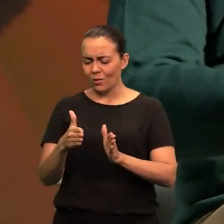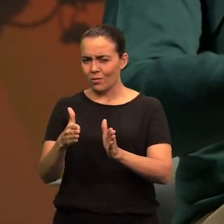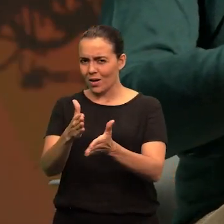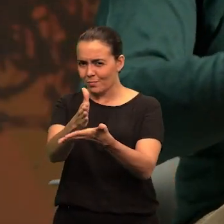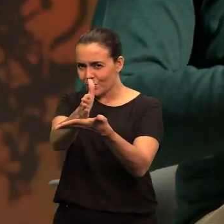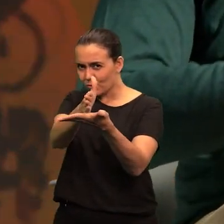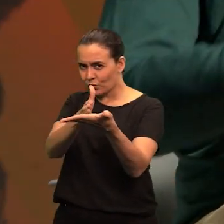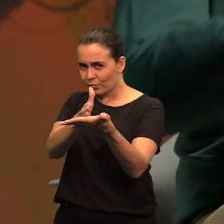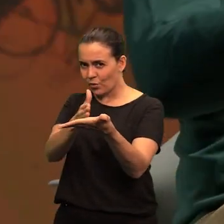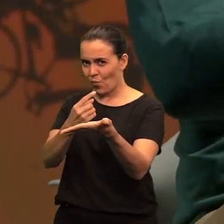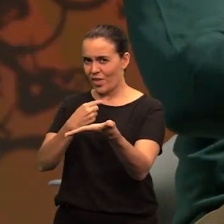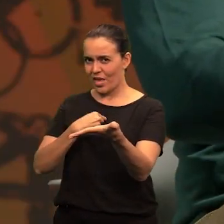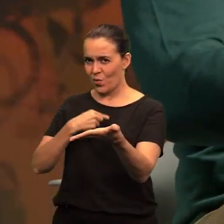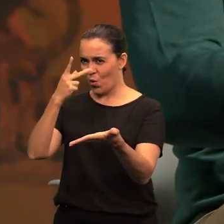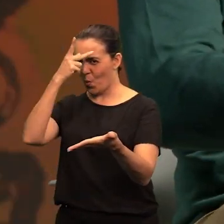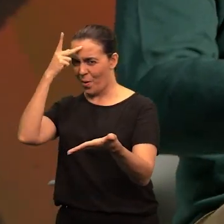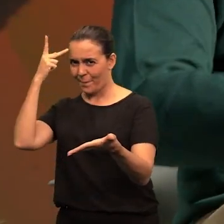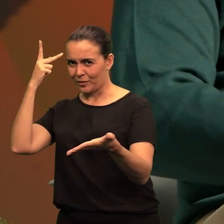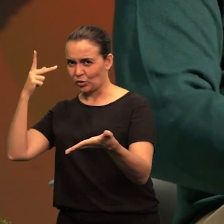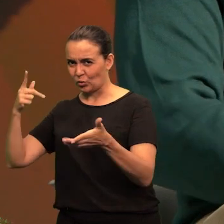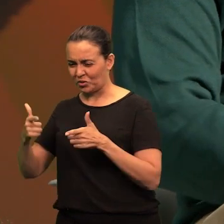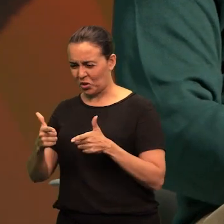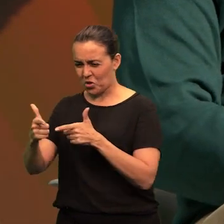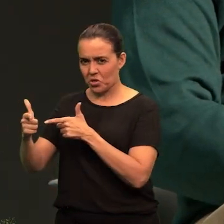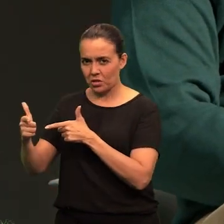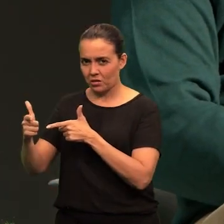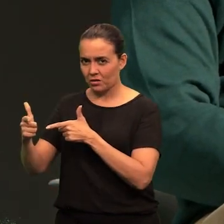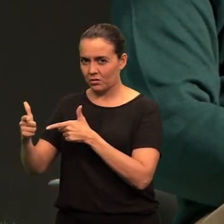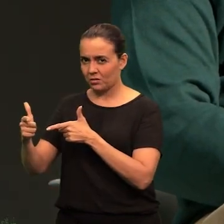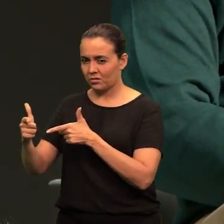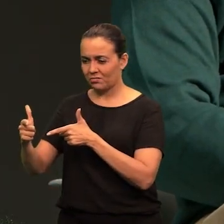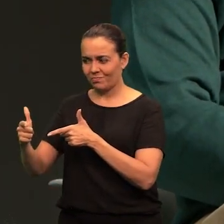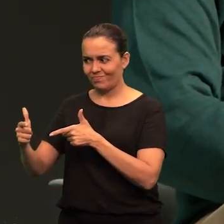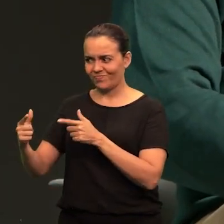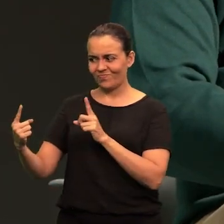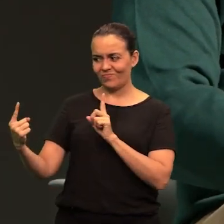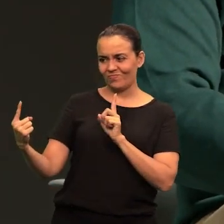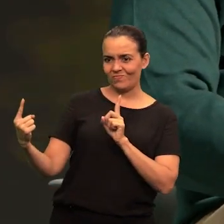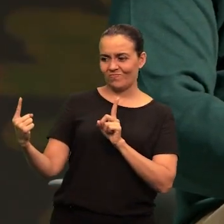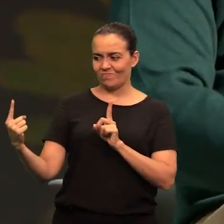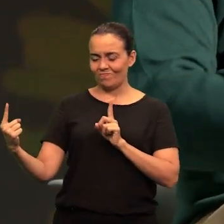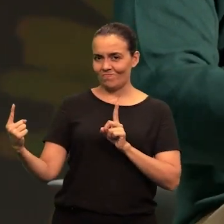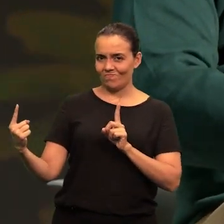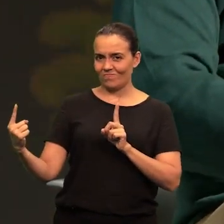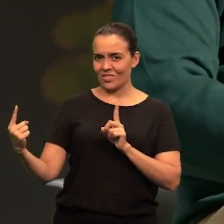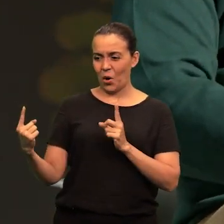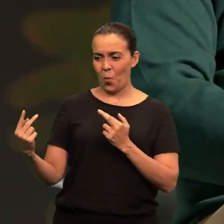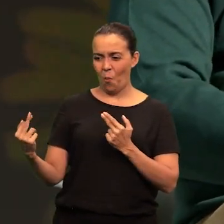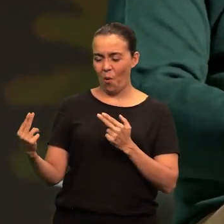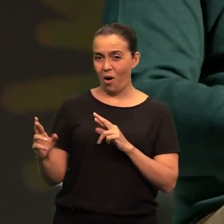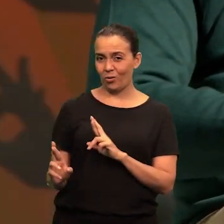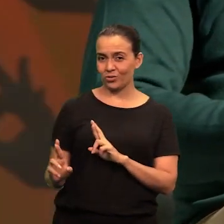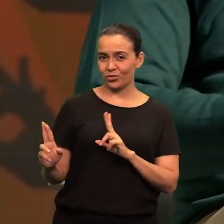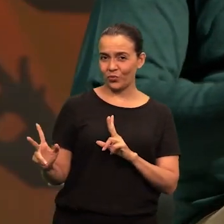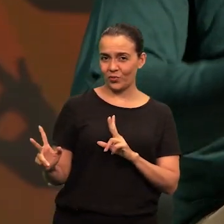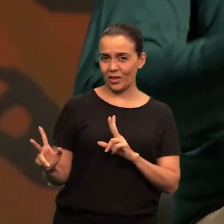entre mim e um genocida é uma meia atrocidade? Será que simplesmente estabelecer que